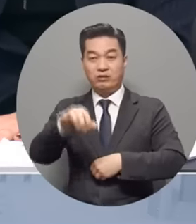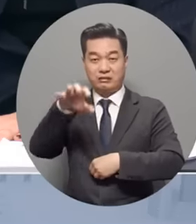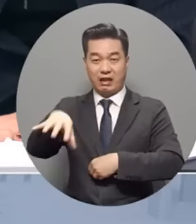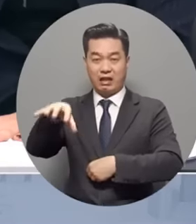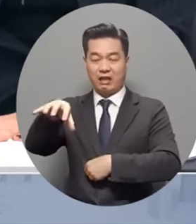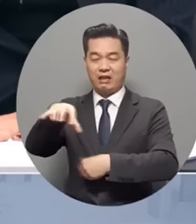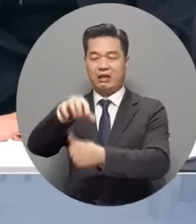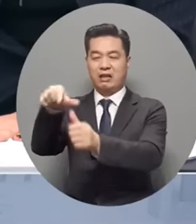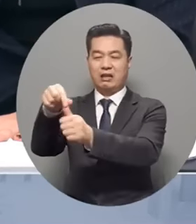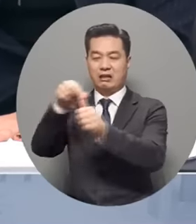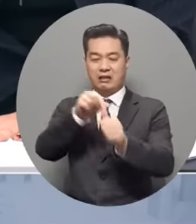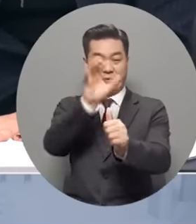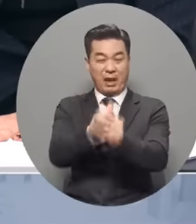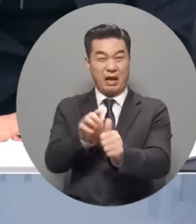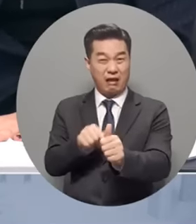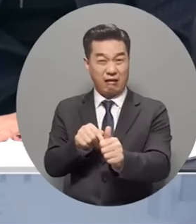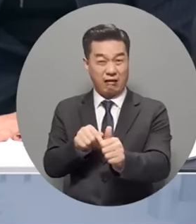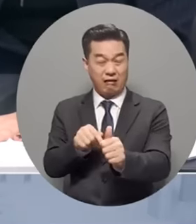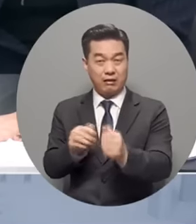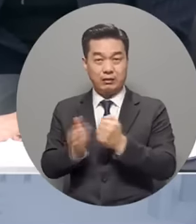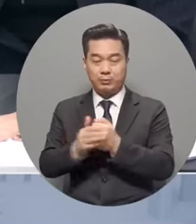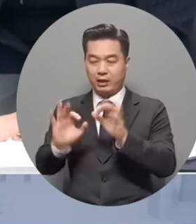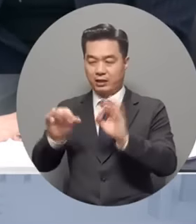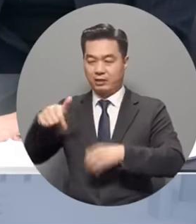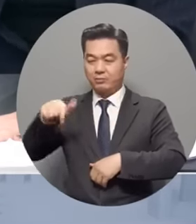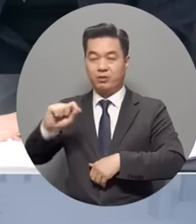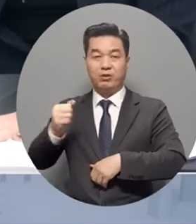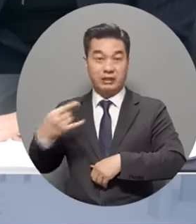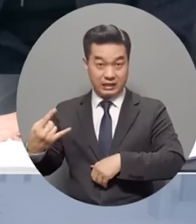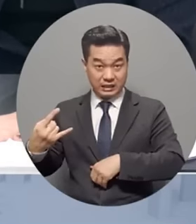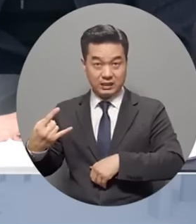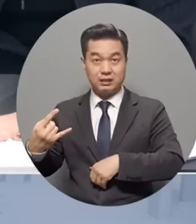마포을에 낙하산 공천 한다, 이런 걸 문제를 삼았는데요.